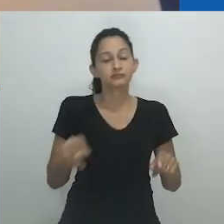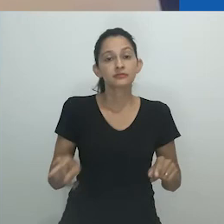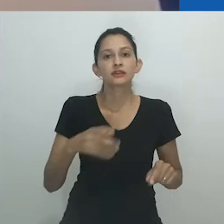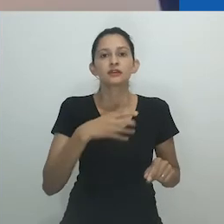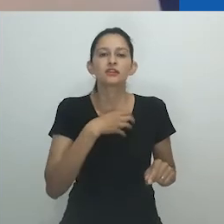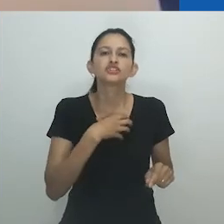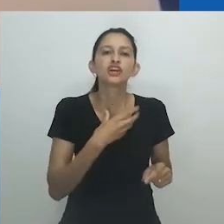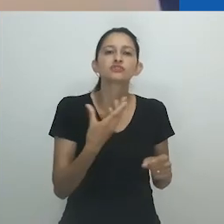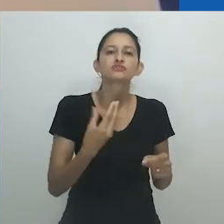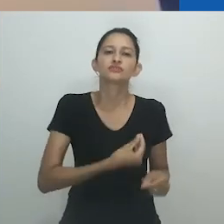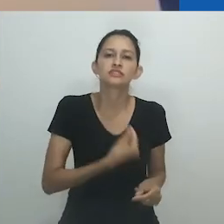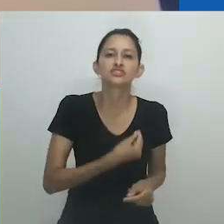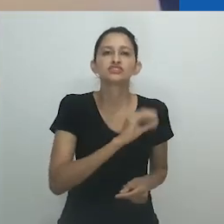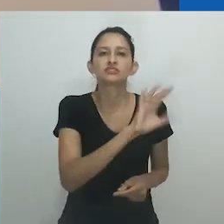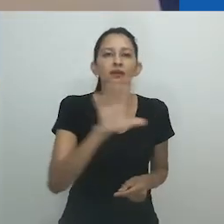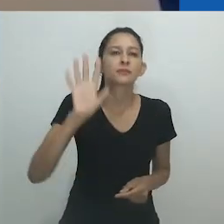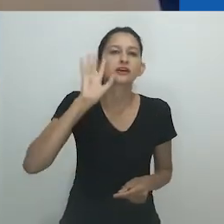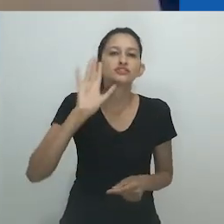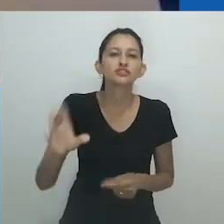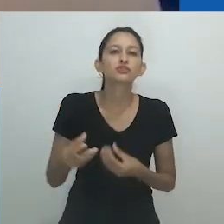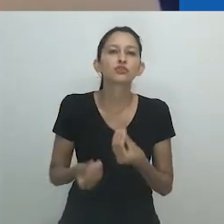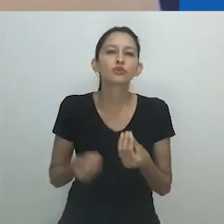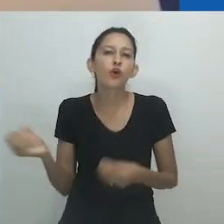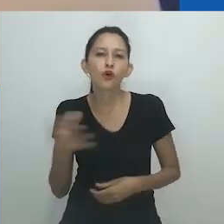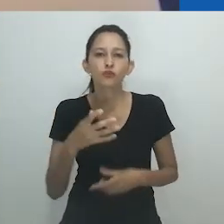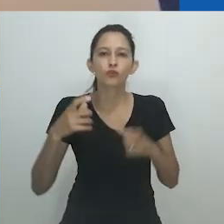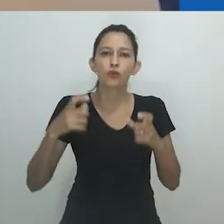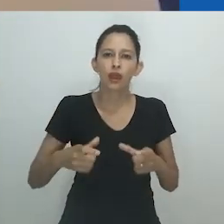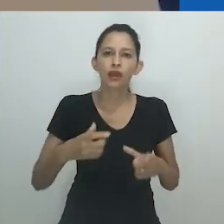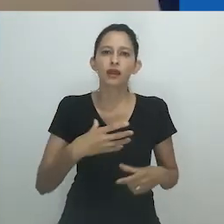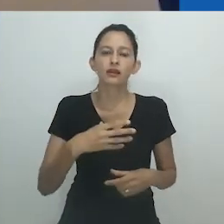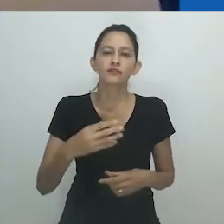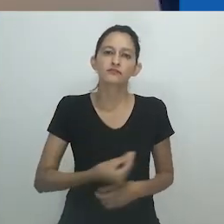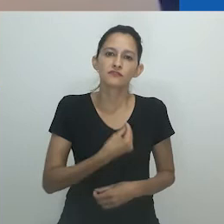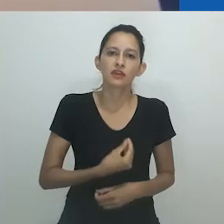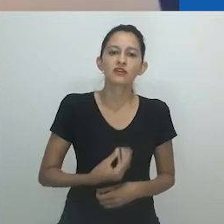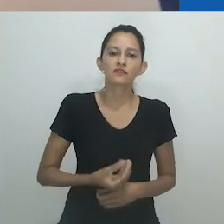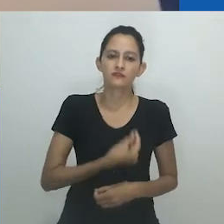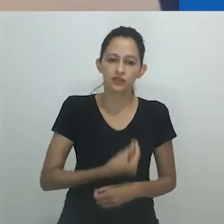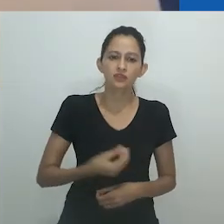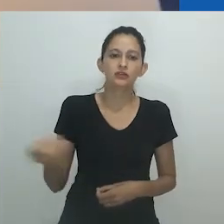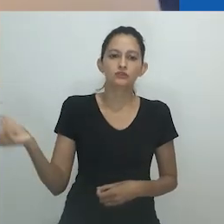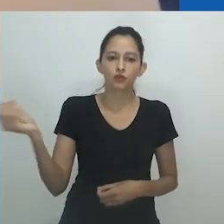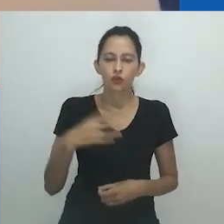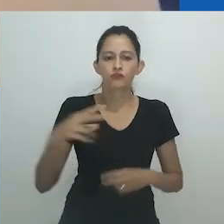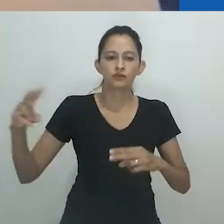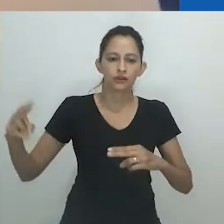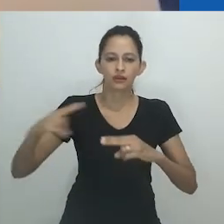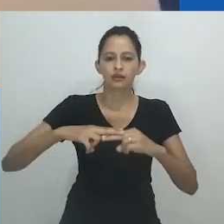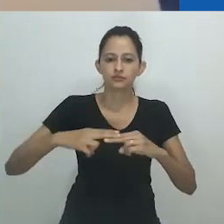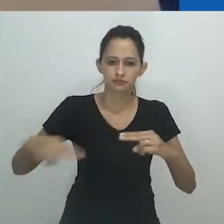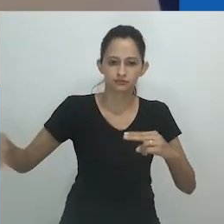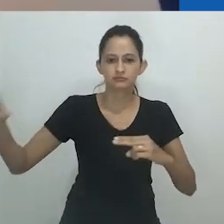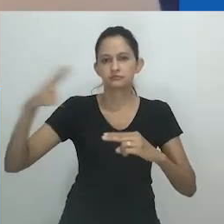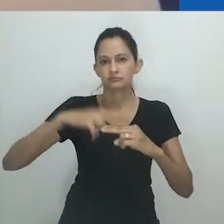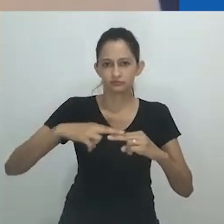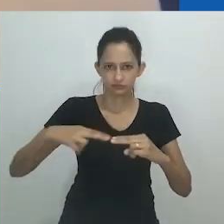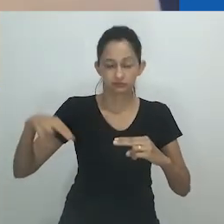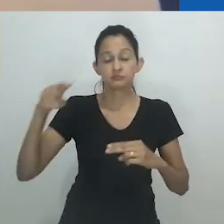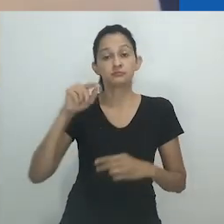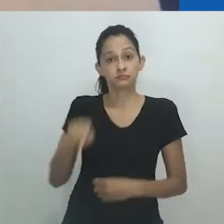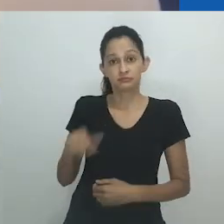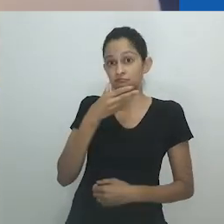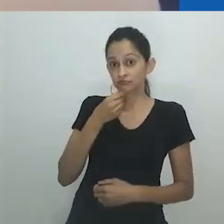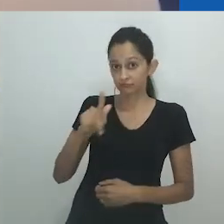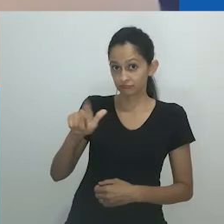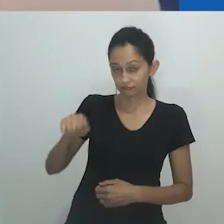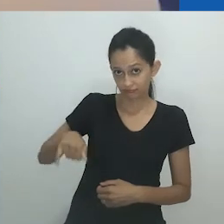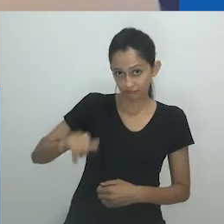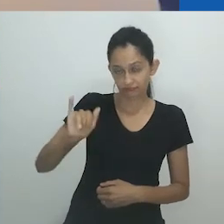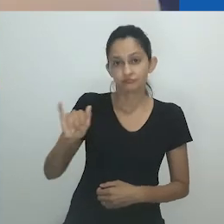Identidade, etnia, masculinidade, feminilidade, fragilidade, beleza e força perpassam suas peças, todas intituladas em terminologias ou ditados Xhosa.